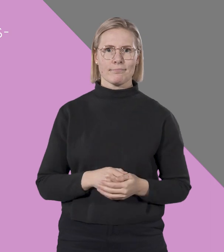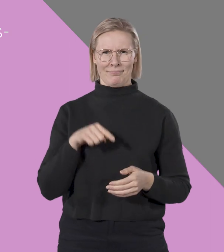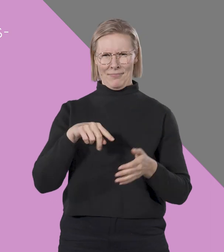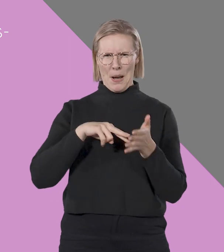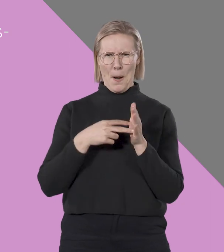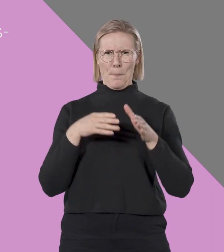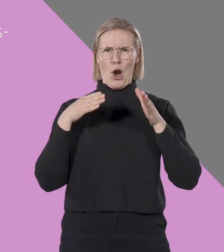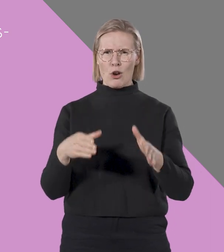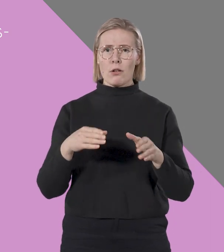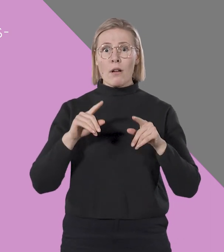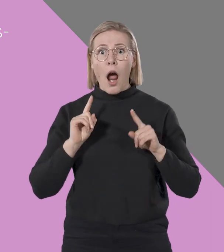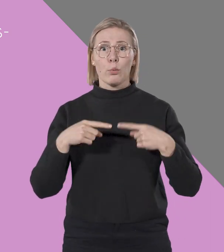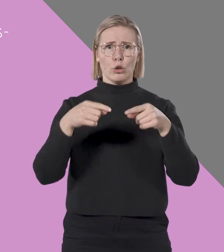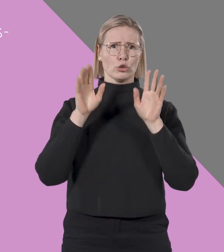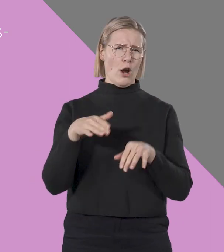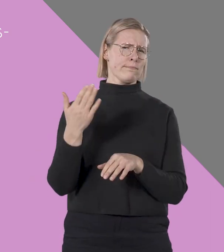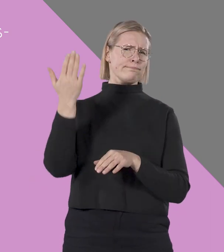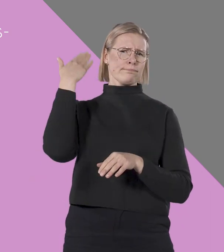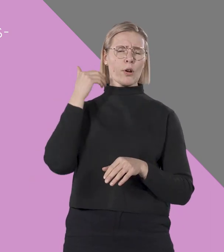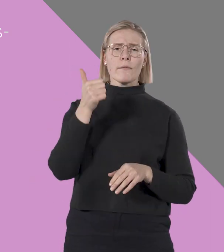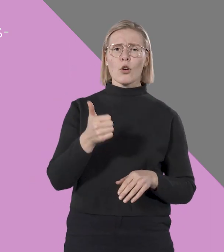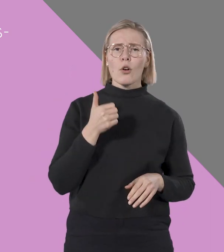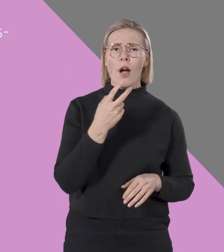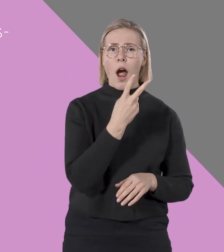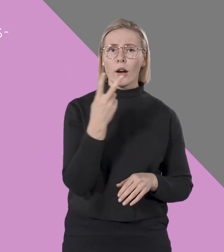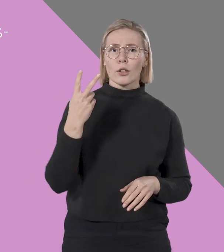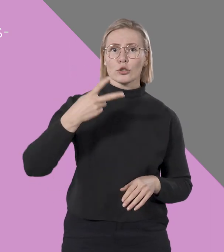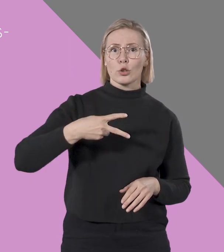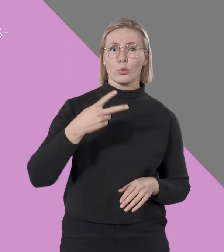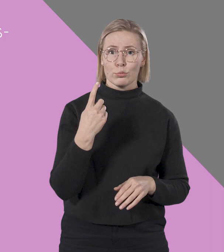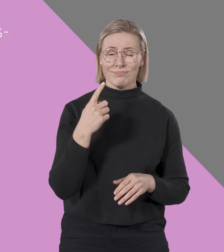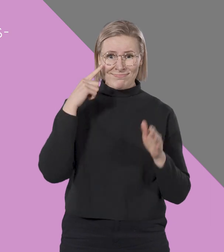Projekti käynnistyi vuonna 2021, joten kyseessä on jo toinen kerta, -